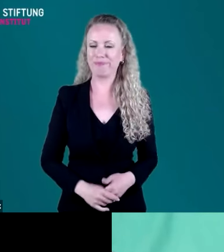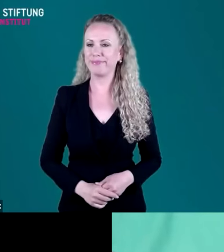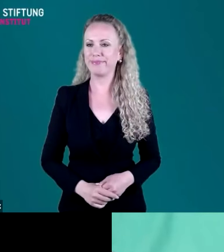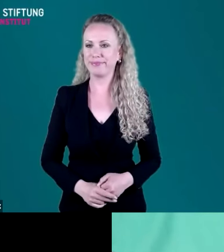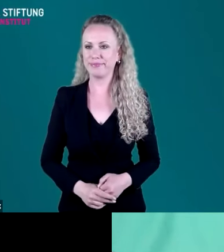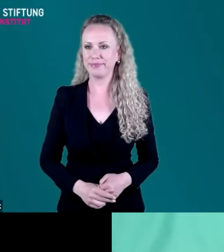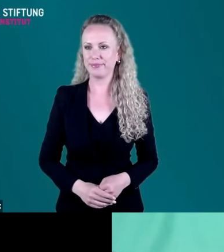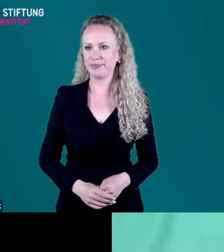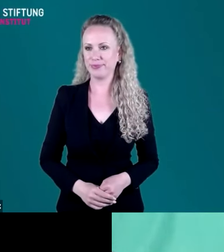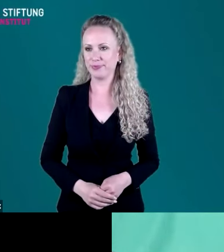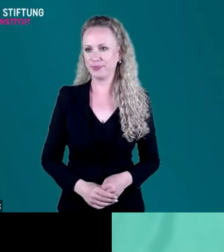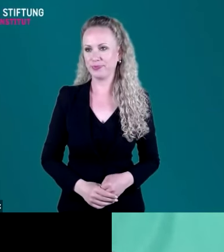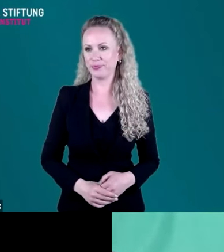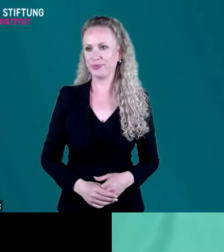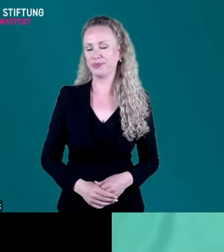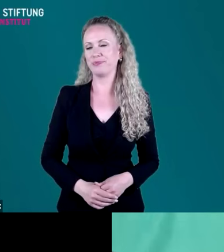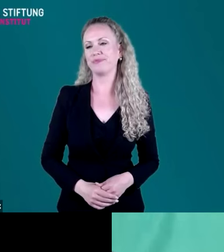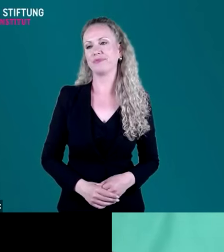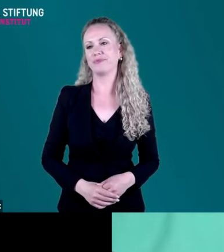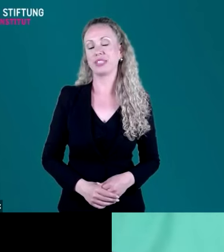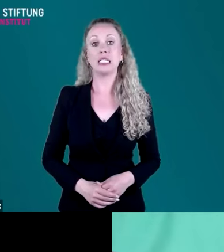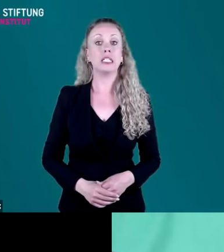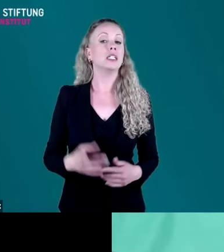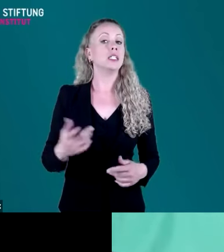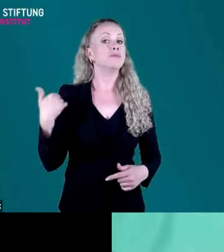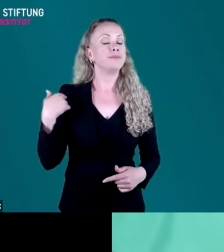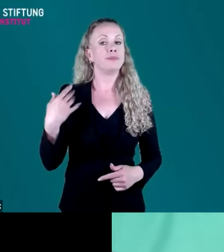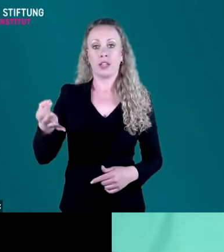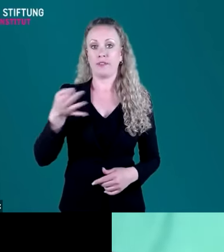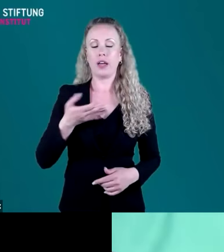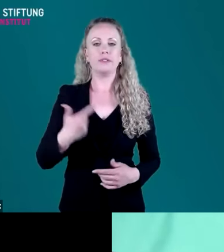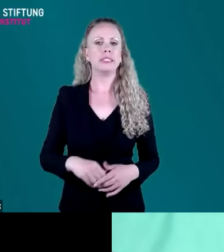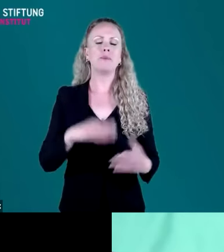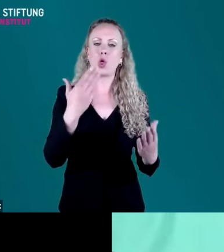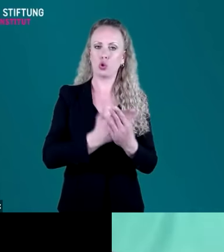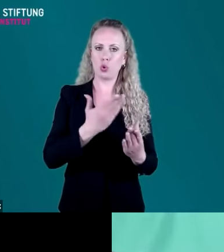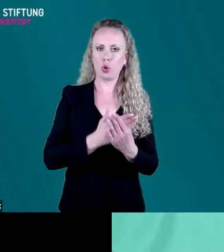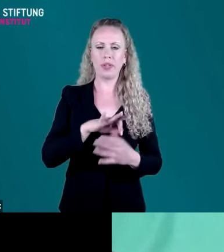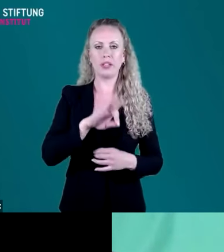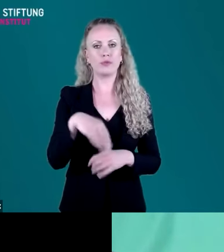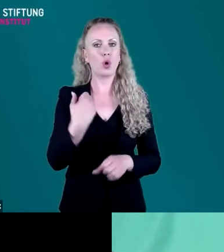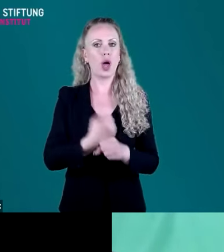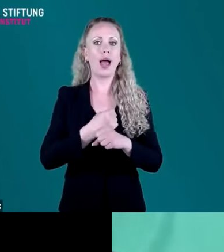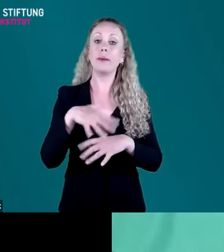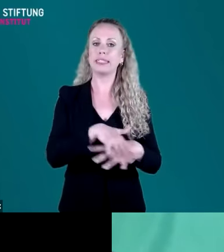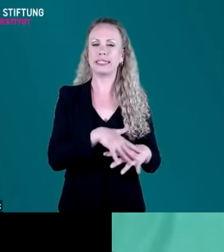Es gab hier gerade noch eine Frage, ob das Dokument zu den Arbeitsnetzwerken, ob das öffentlich zugänglich ist?